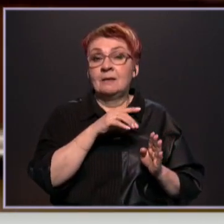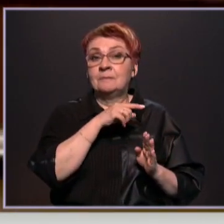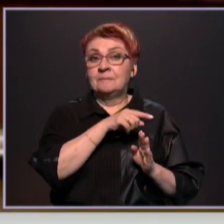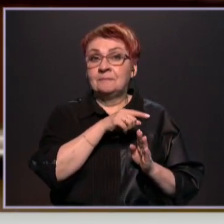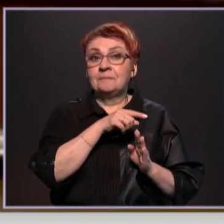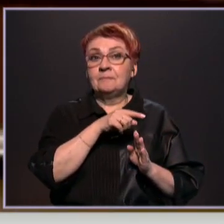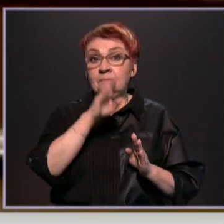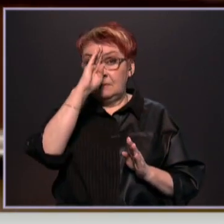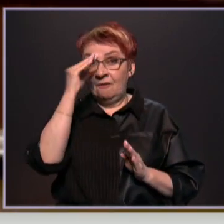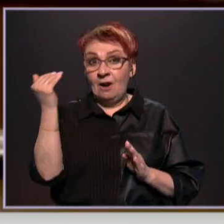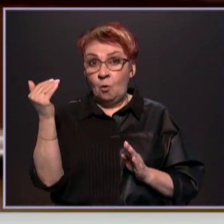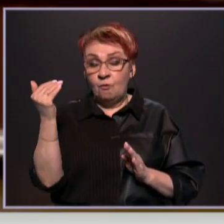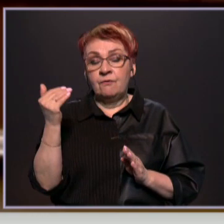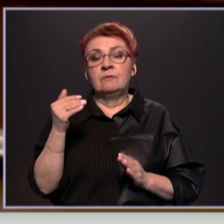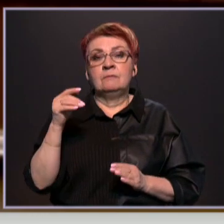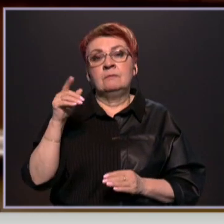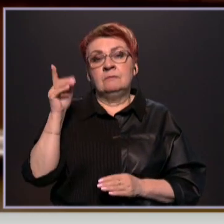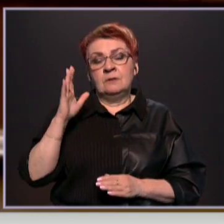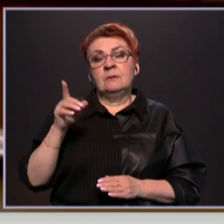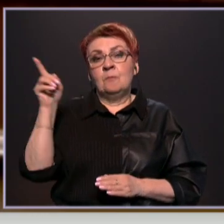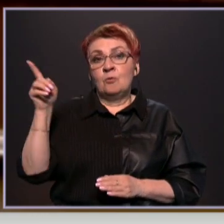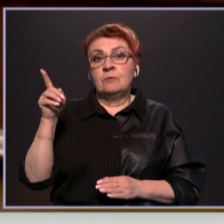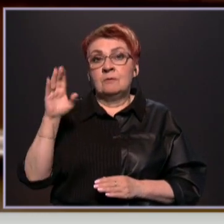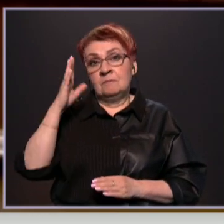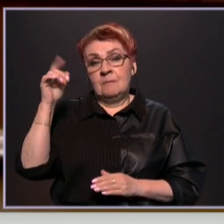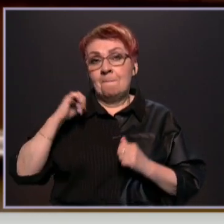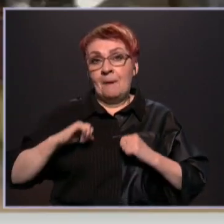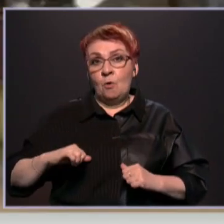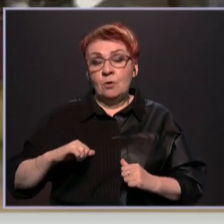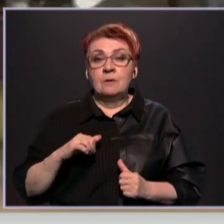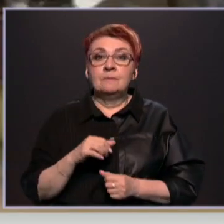государство обретет внутренний покой между тем во вторник деятельность канонической церкви